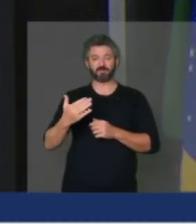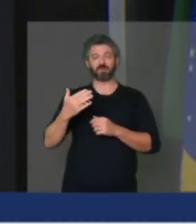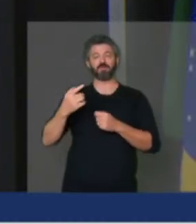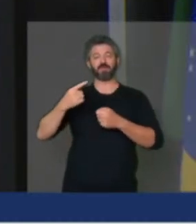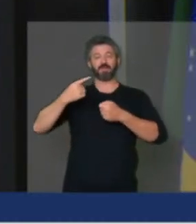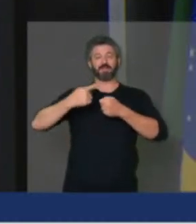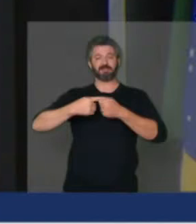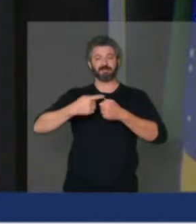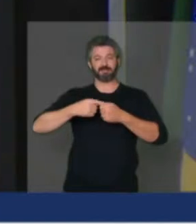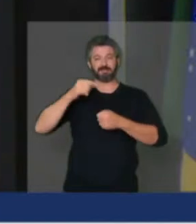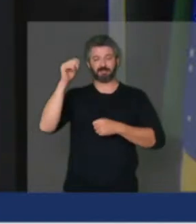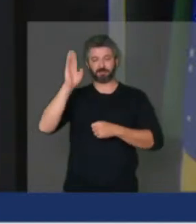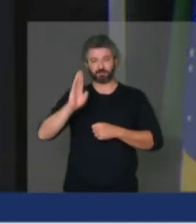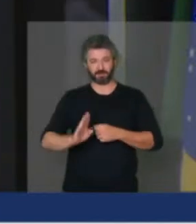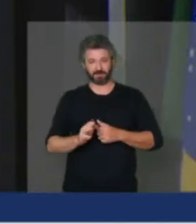BRASILEIRO. QUANDO ESTA CASA, ATENDENDO É S...